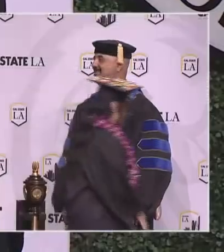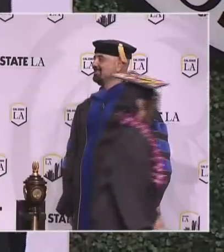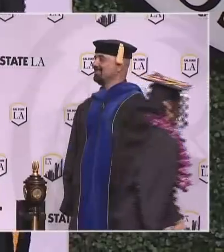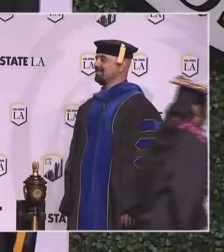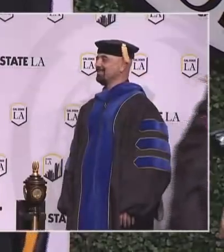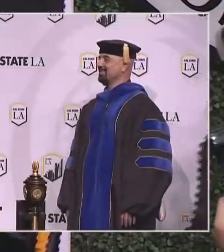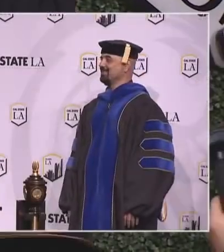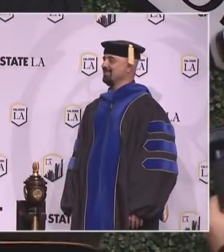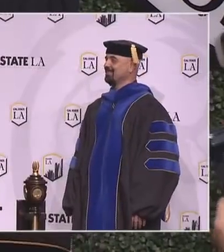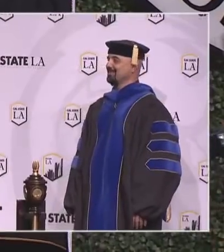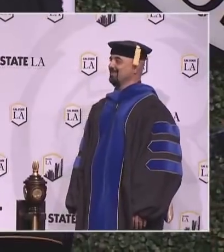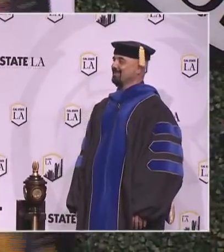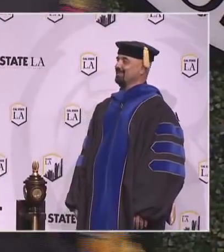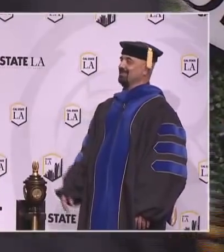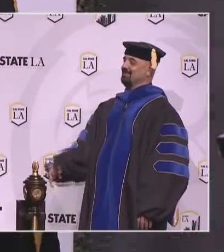HAVE BEEN CALLED]